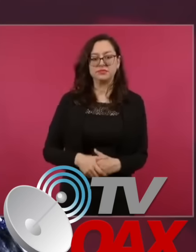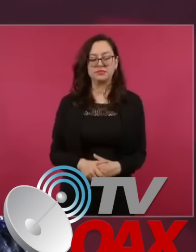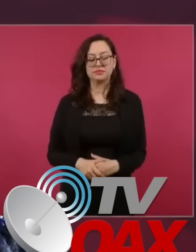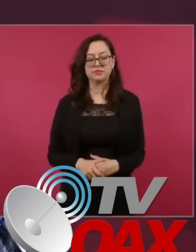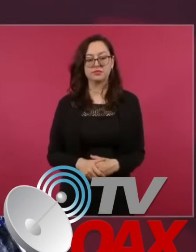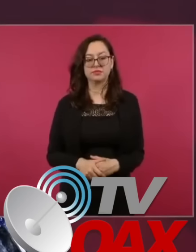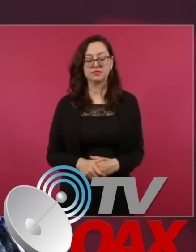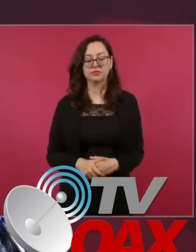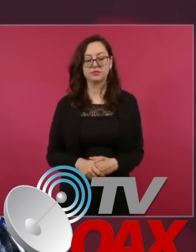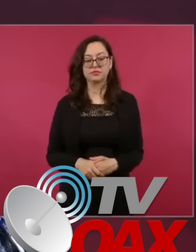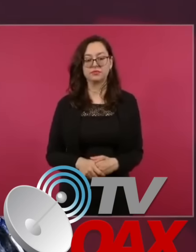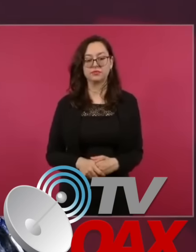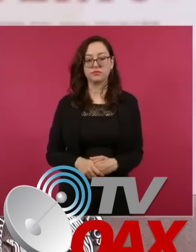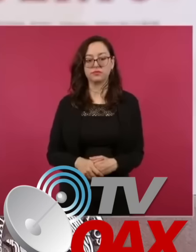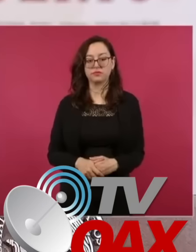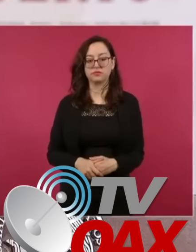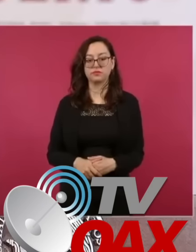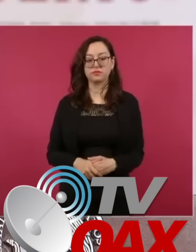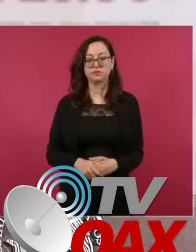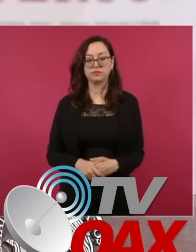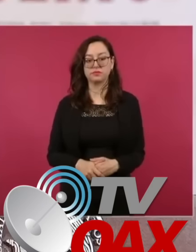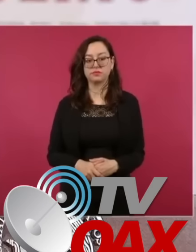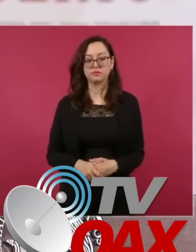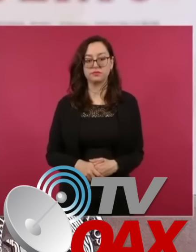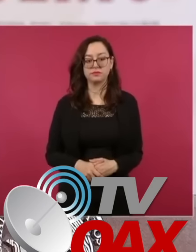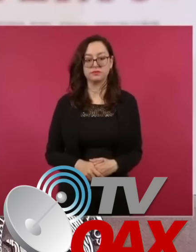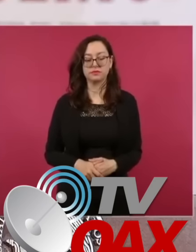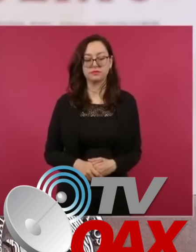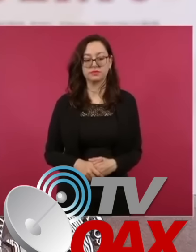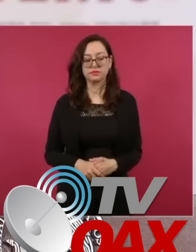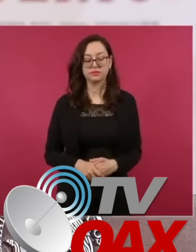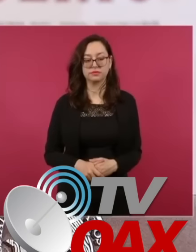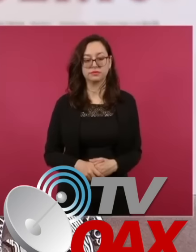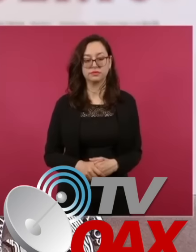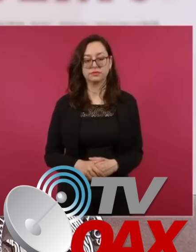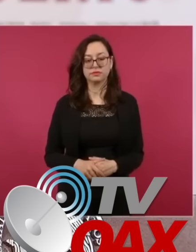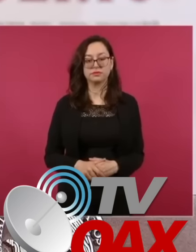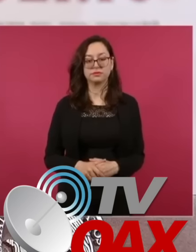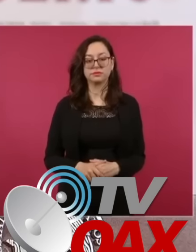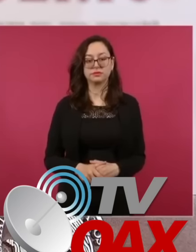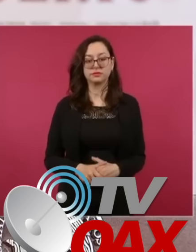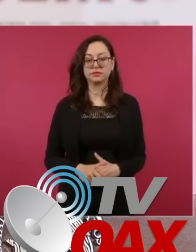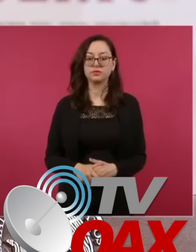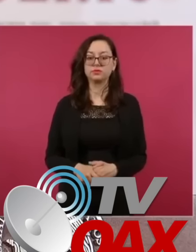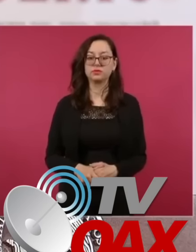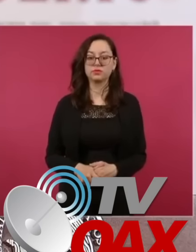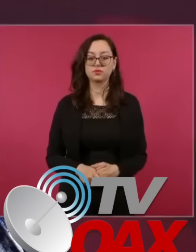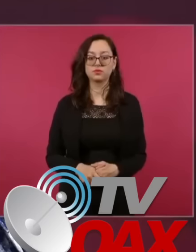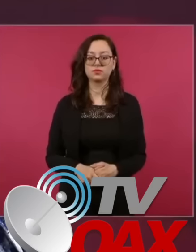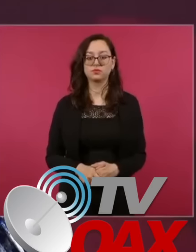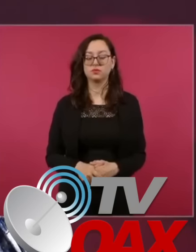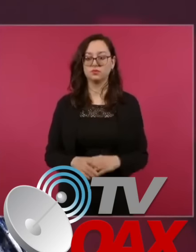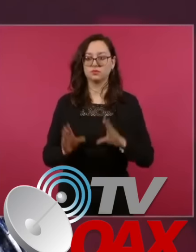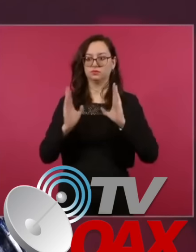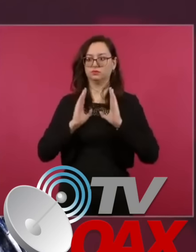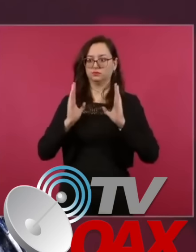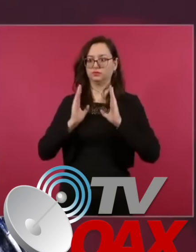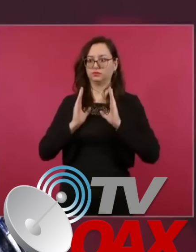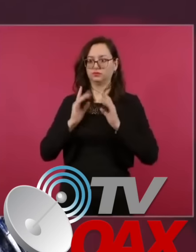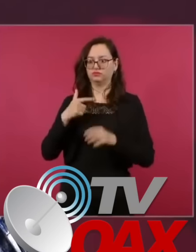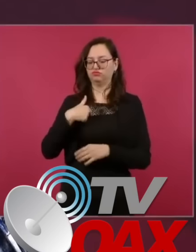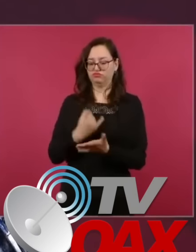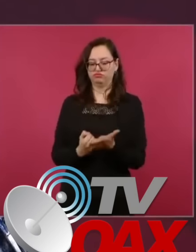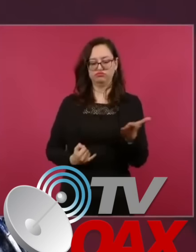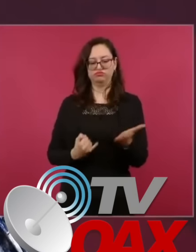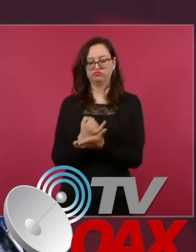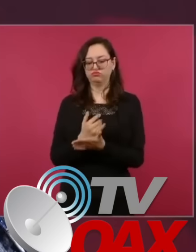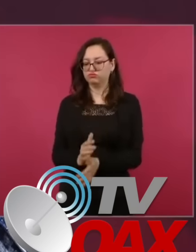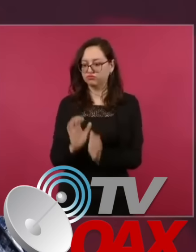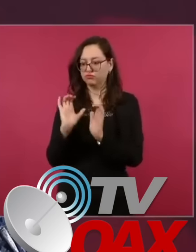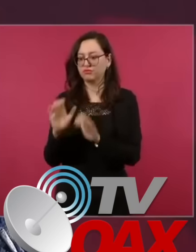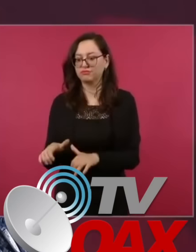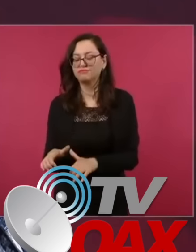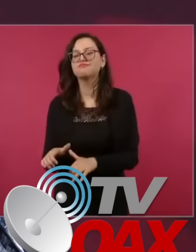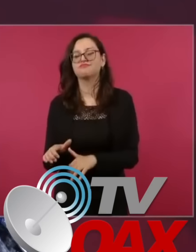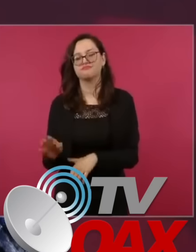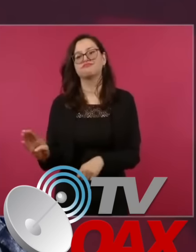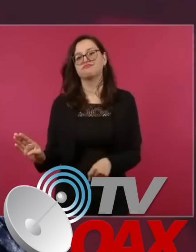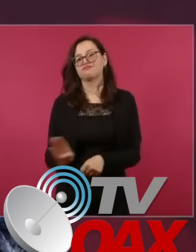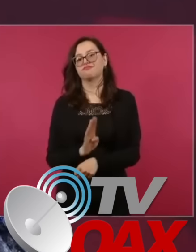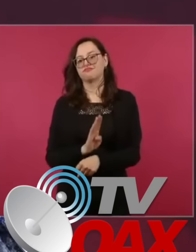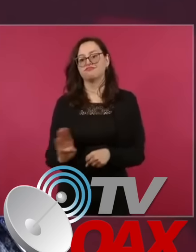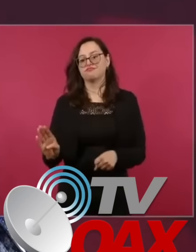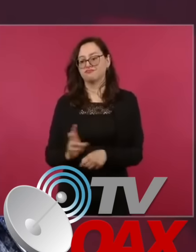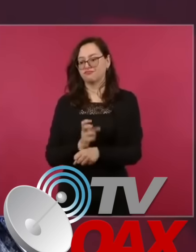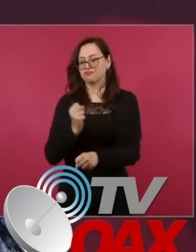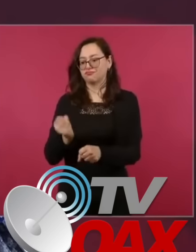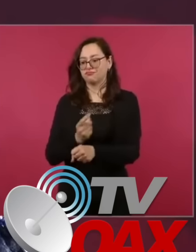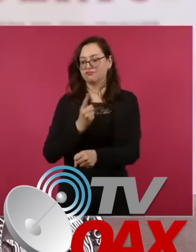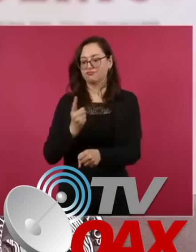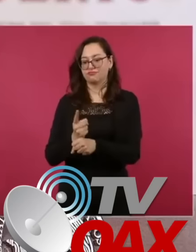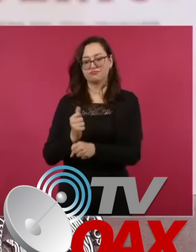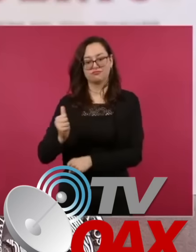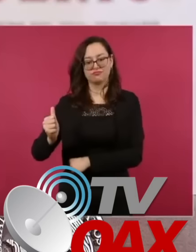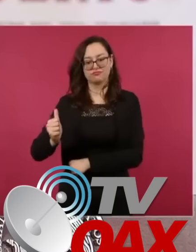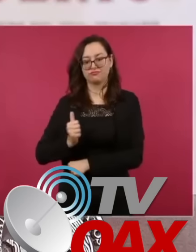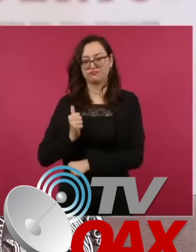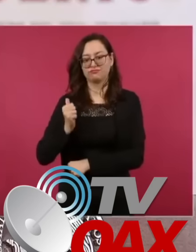eh eh fue una una decisión muy benéfica y y fue aprovechar una oportunidad para para tener una